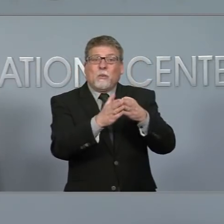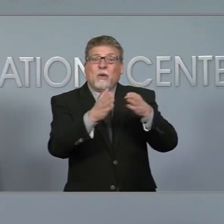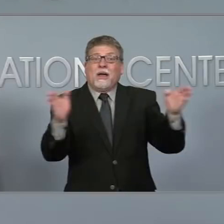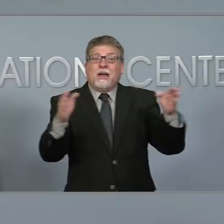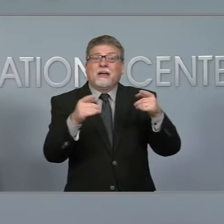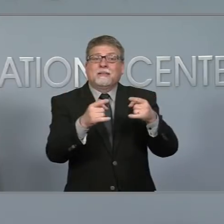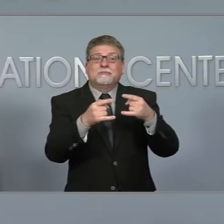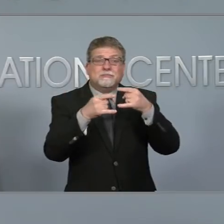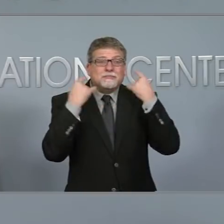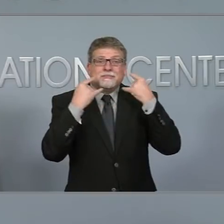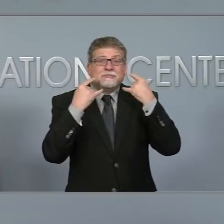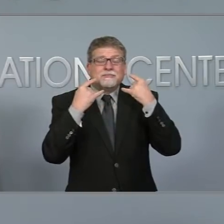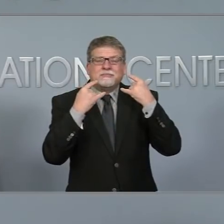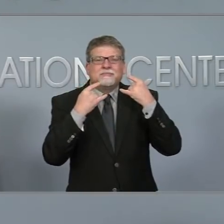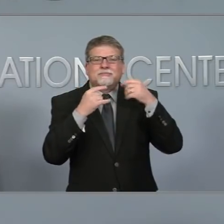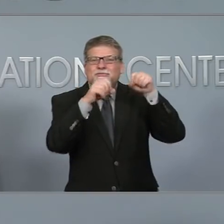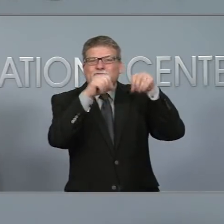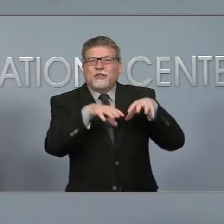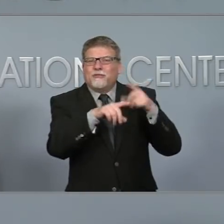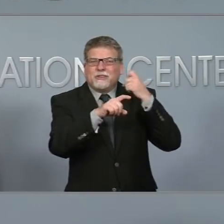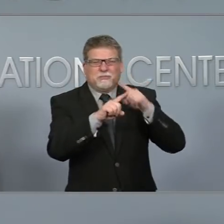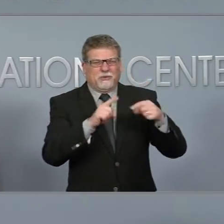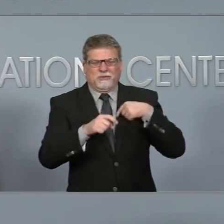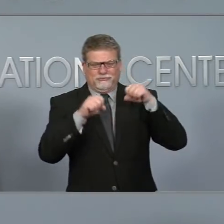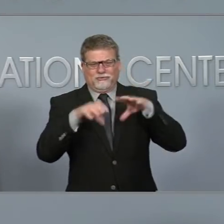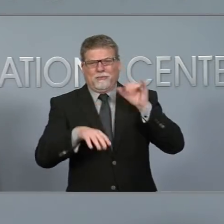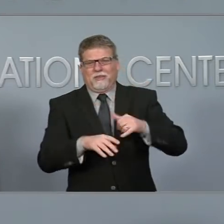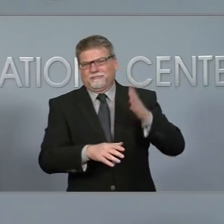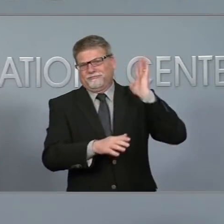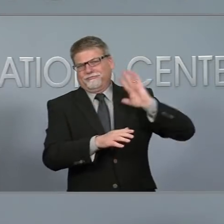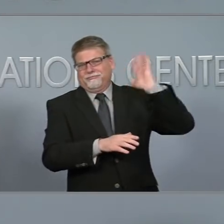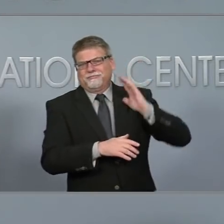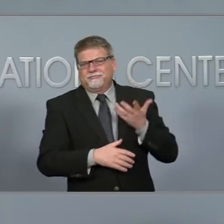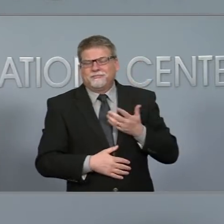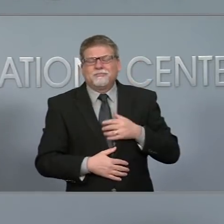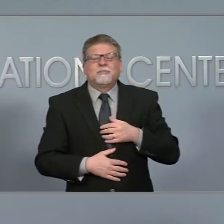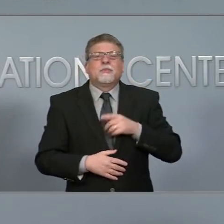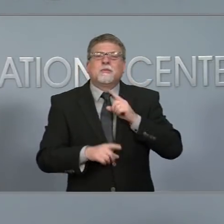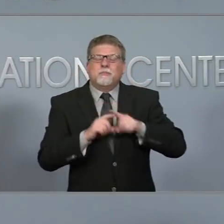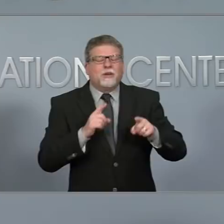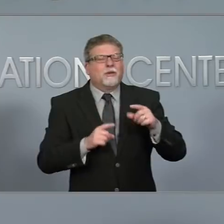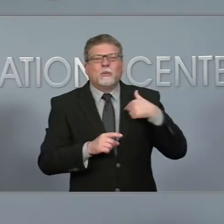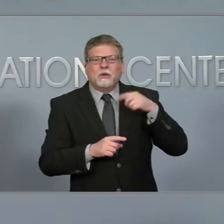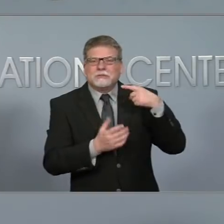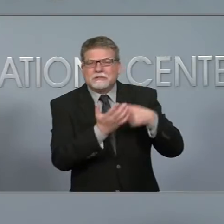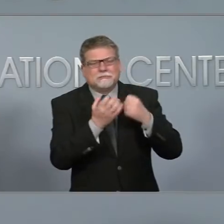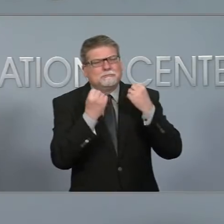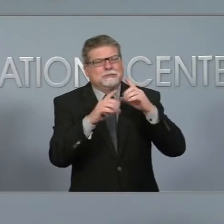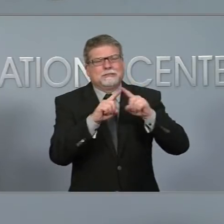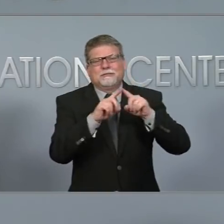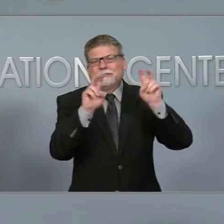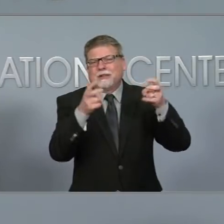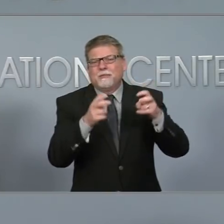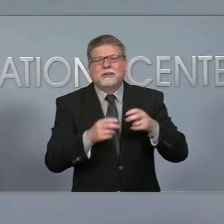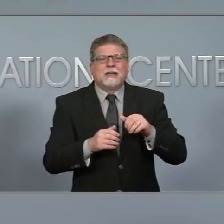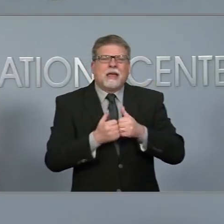de las tópicos co y hemos anexionado es en el